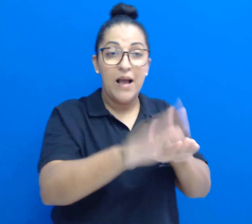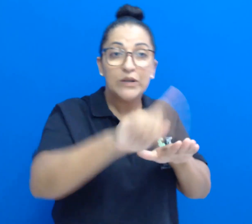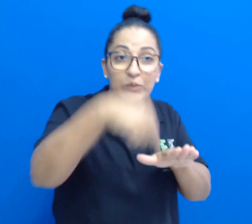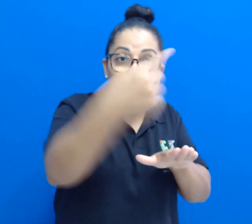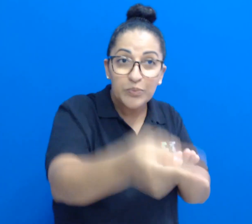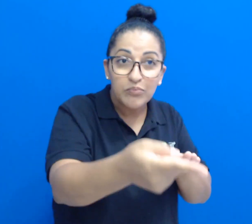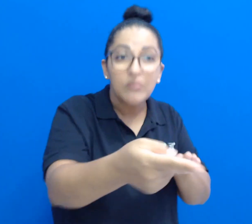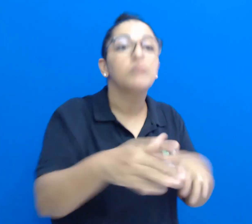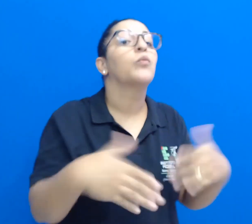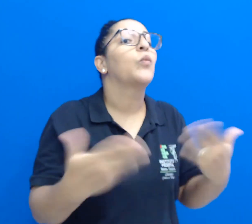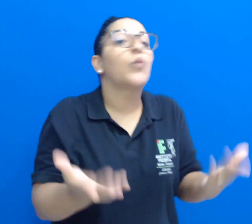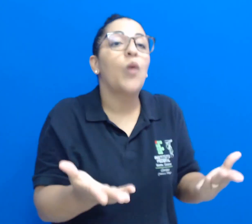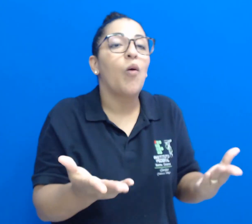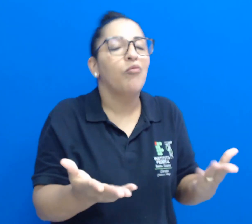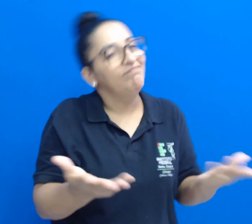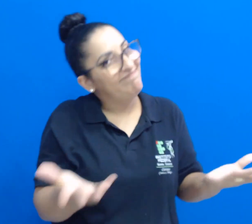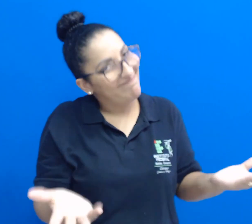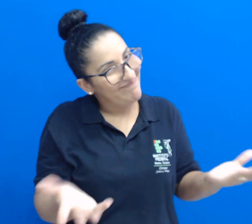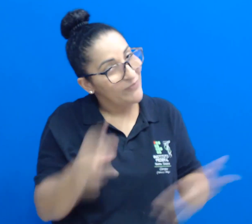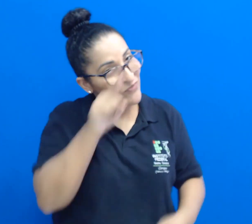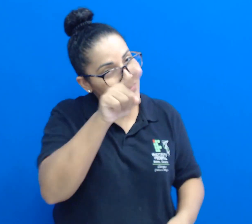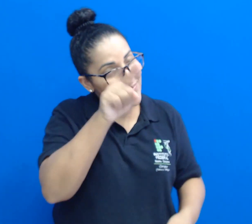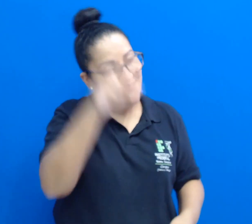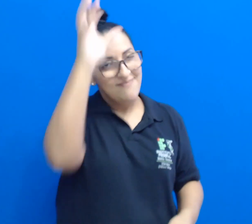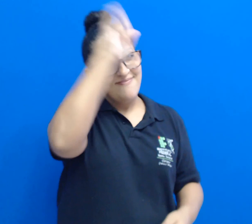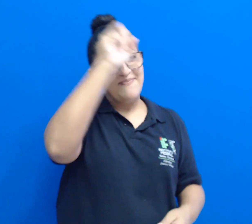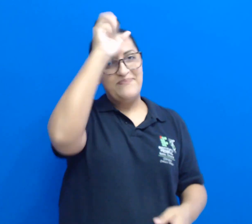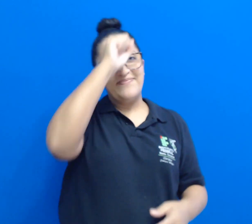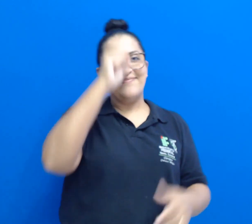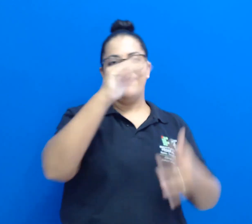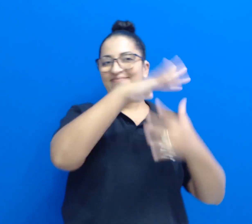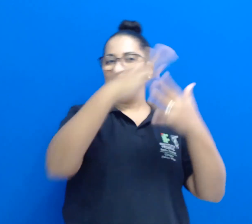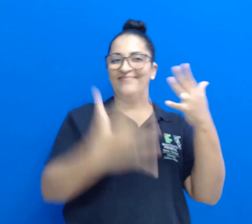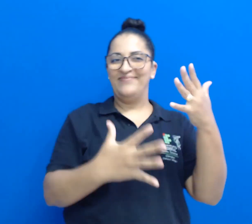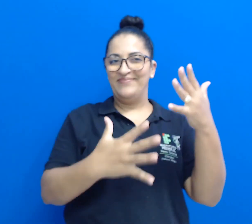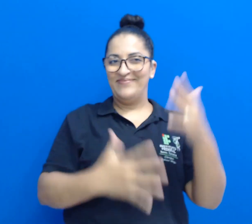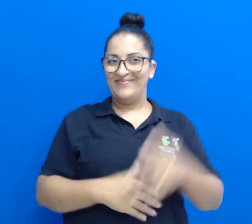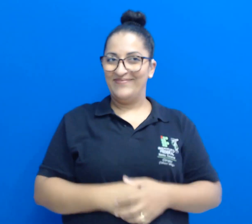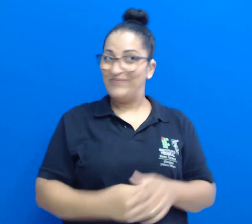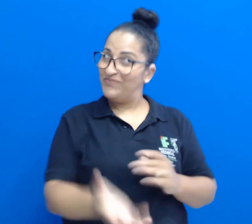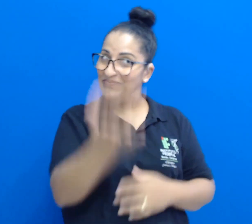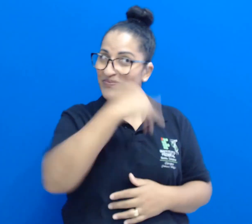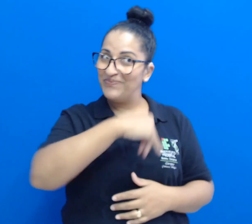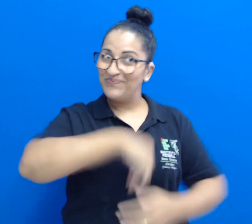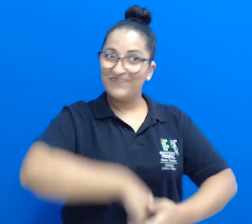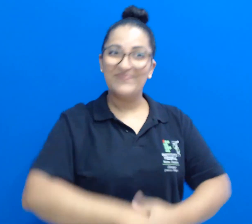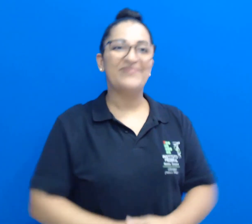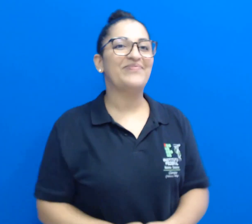Qual será o próximo passo? É aprender Libras, vamos?!